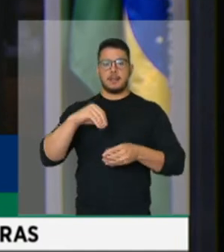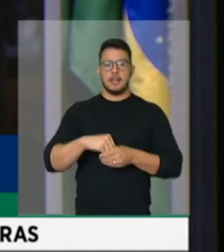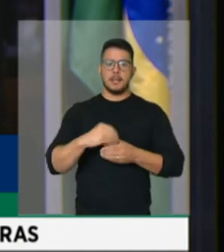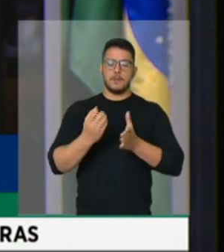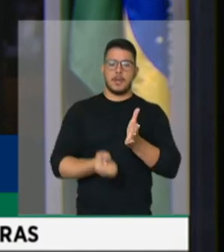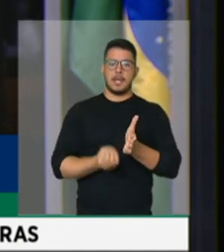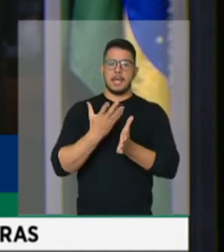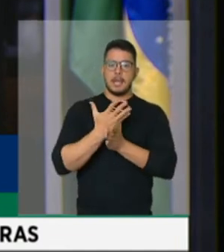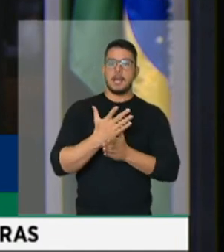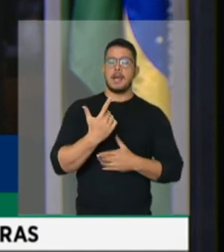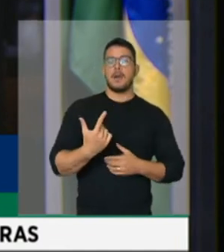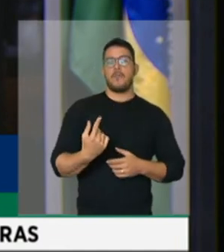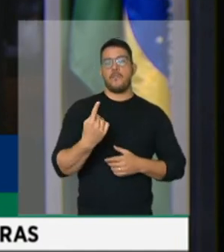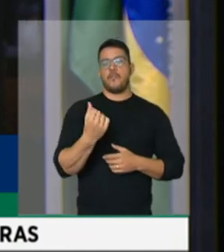DESESTATIZAÇÃO PROPOSTO NA